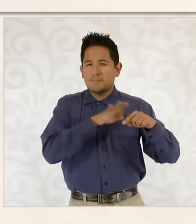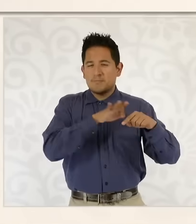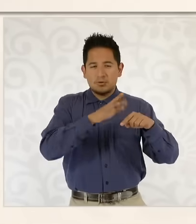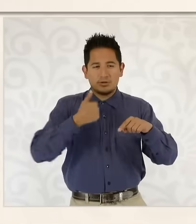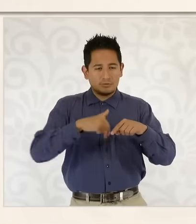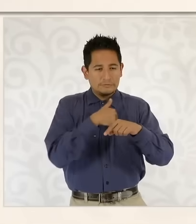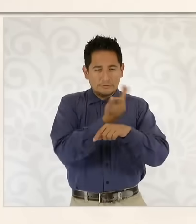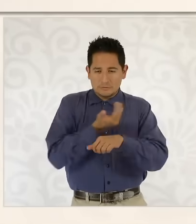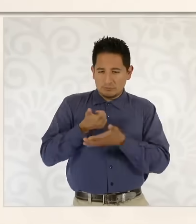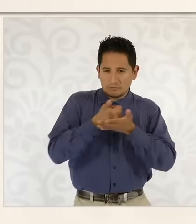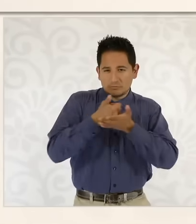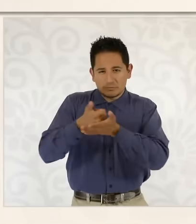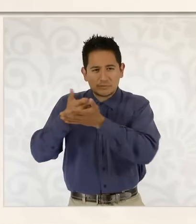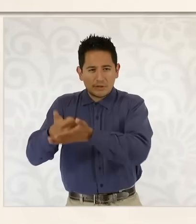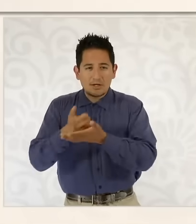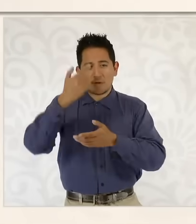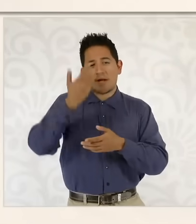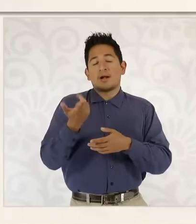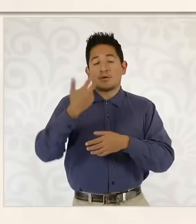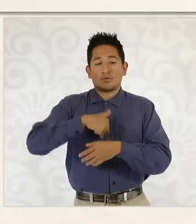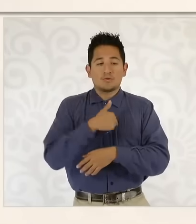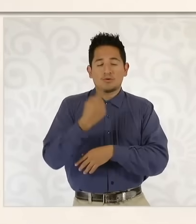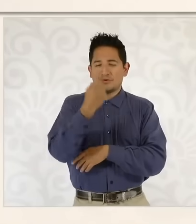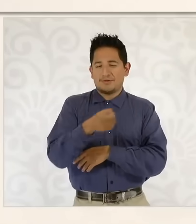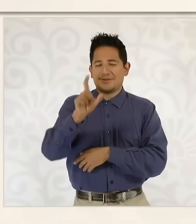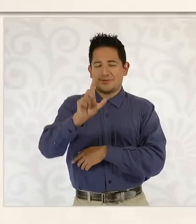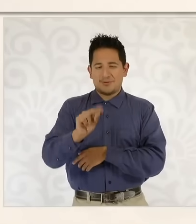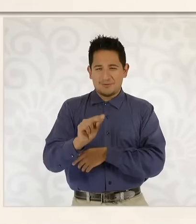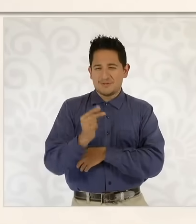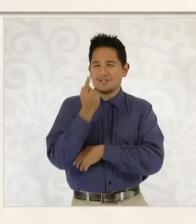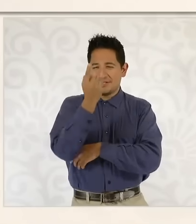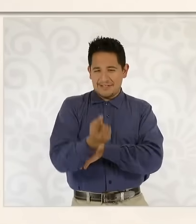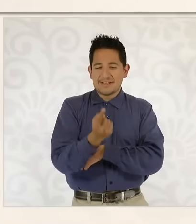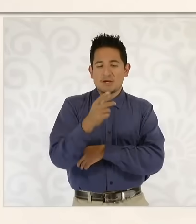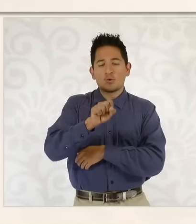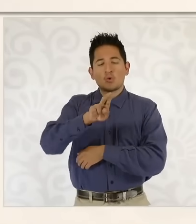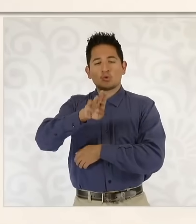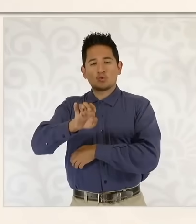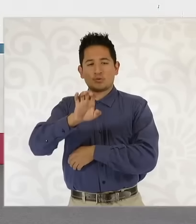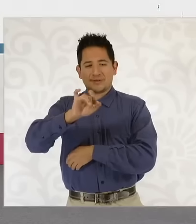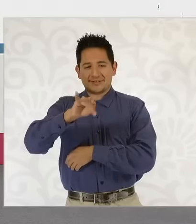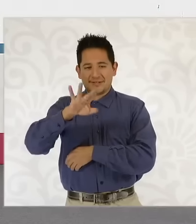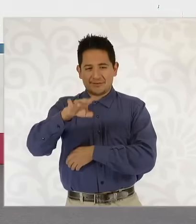obras de líneas de transmisión, 181 subestaciones y en total por proyecto son 49. Adelante,